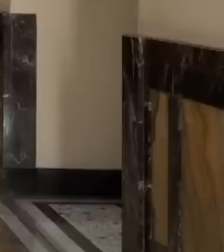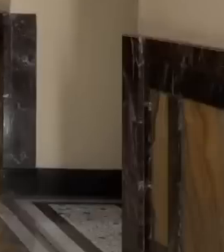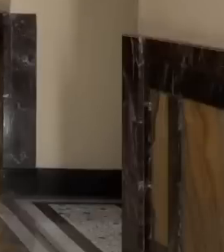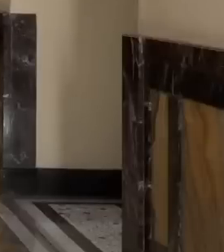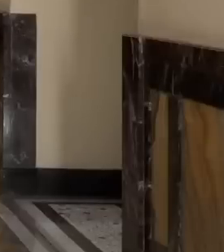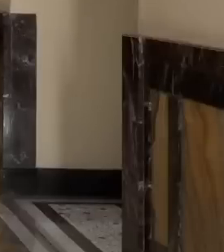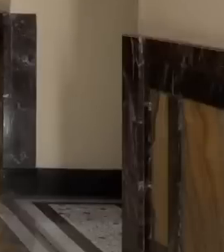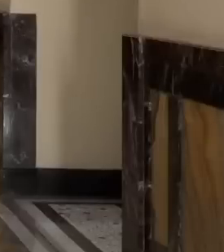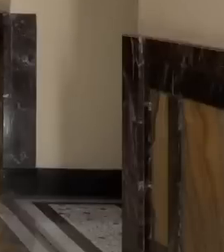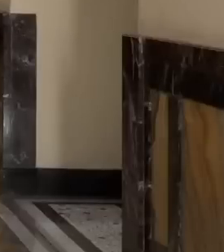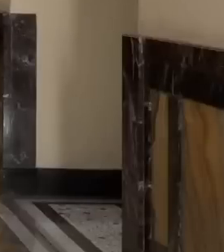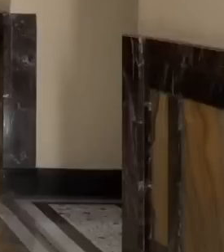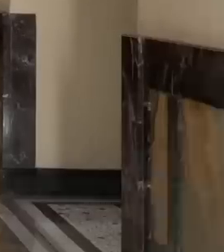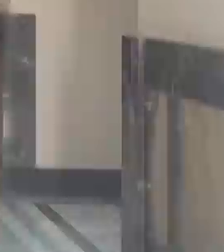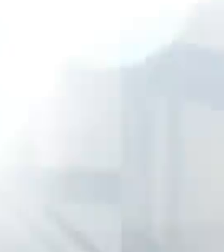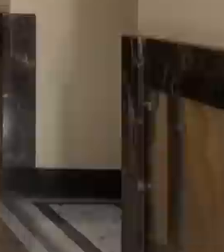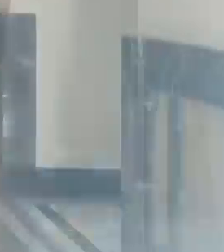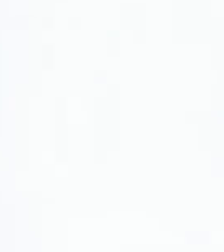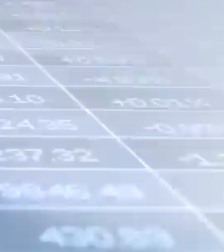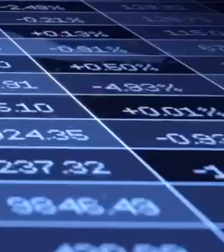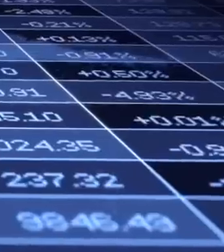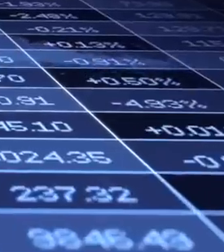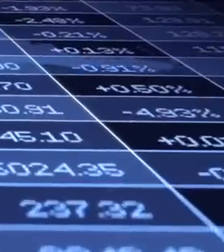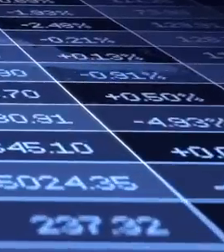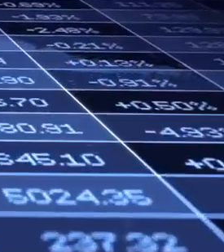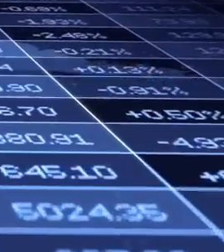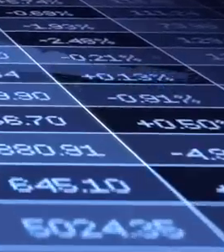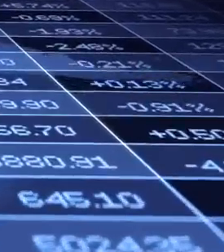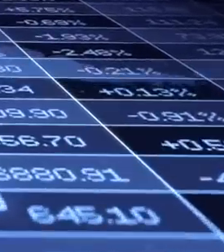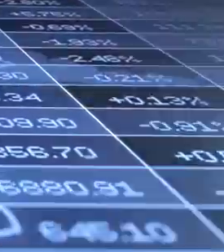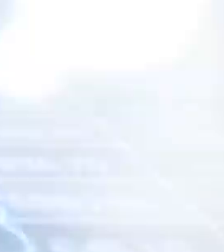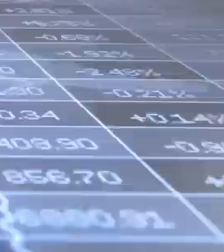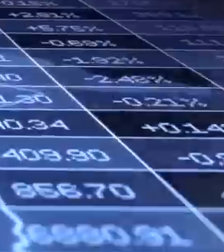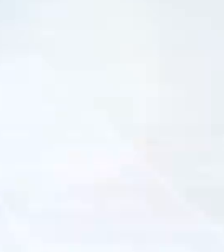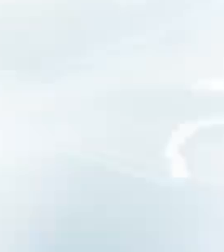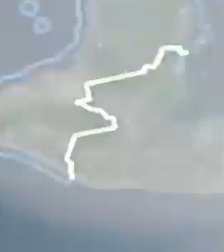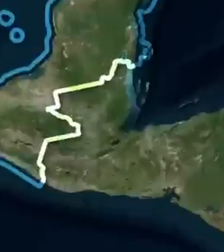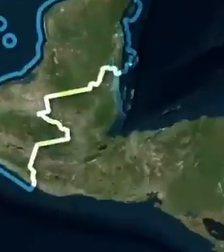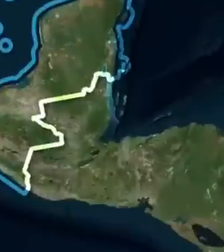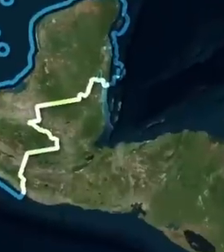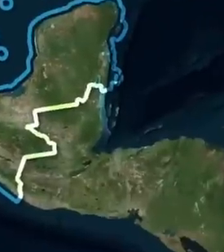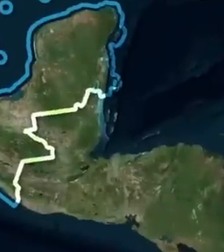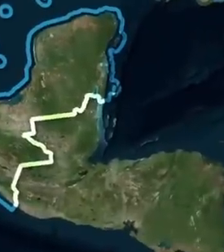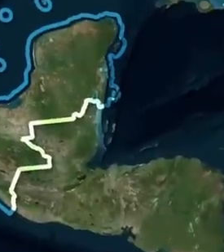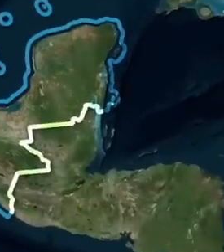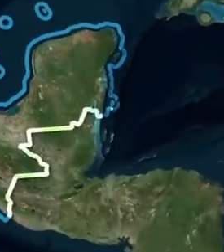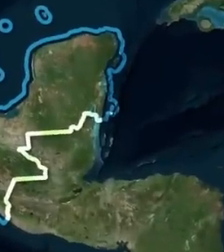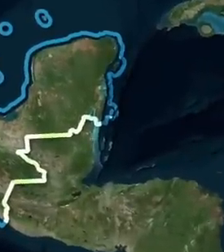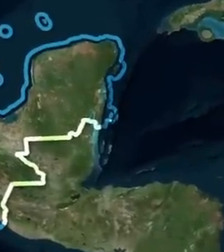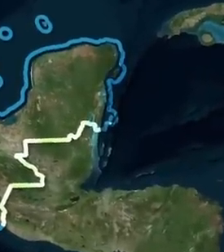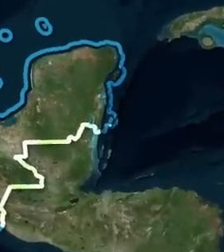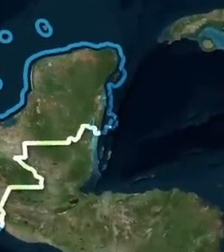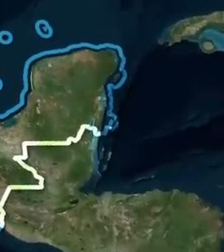López Obrador le demostró a esta calificadora que con México estaban equivocados al grado